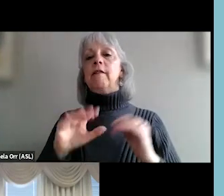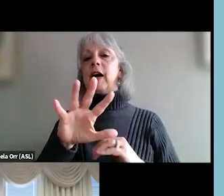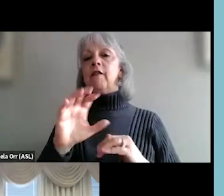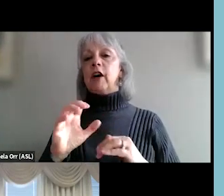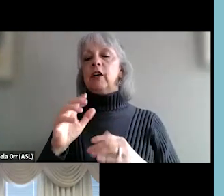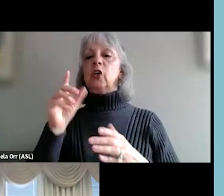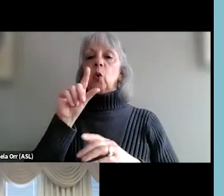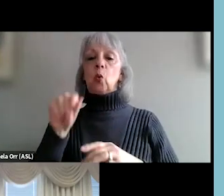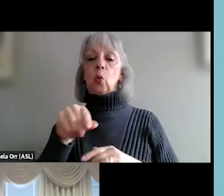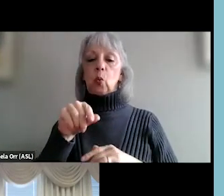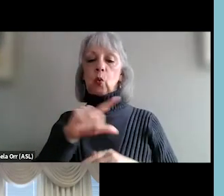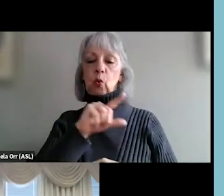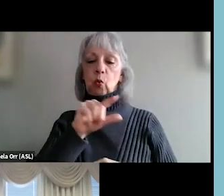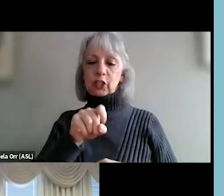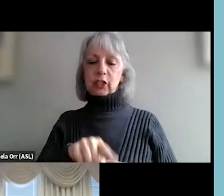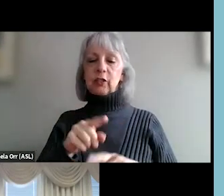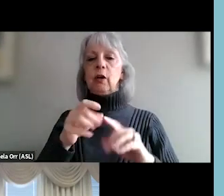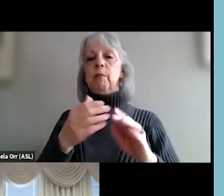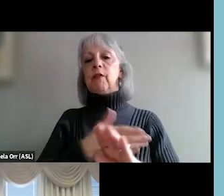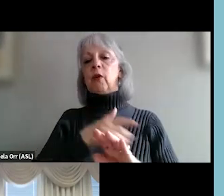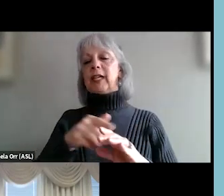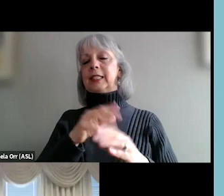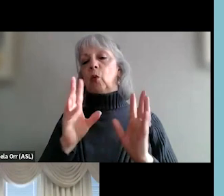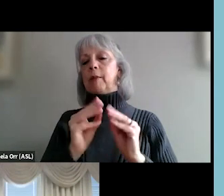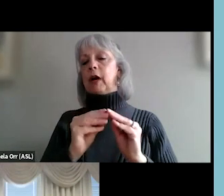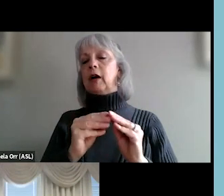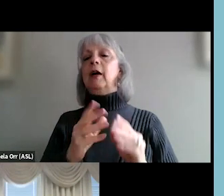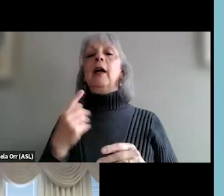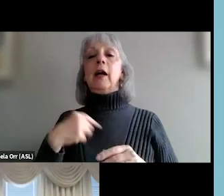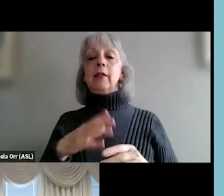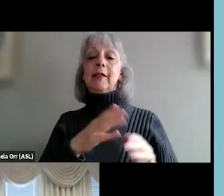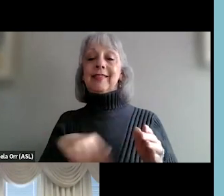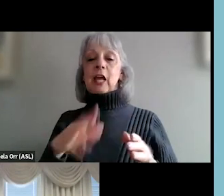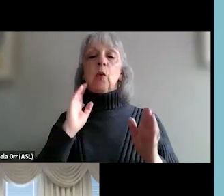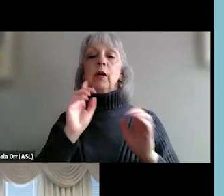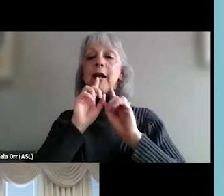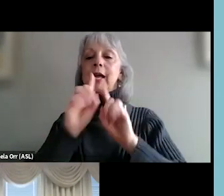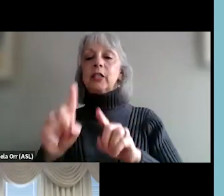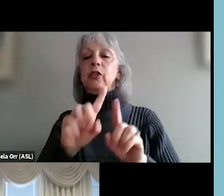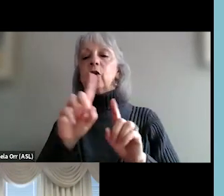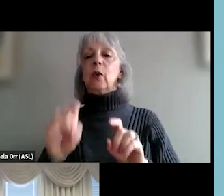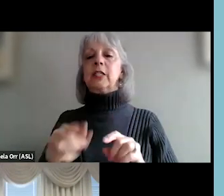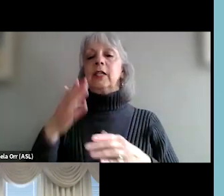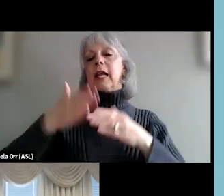Los panelistas ya las han revisado y están preparados para responderlas al final de la sesión.